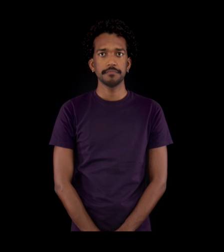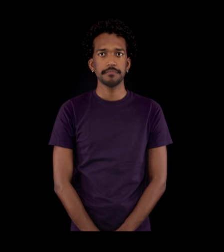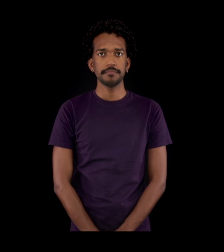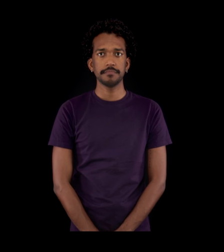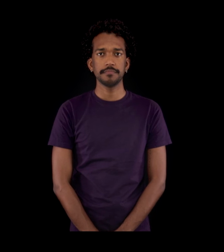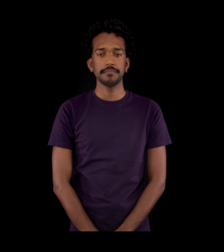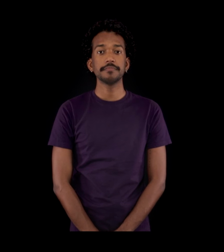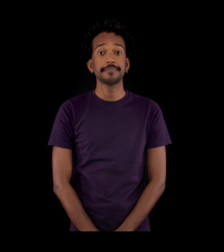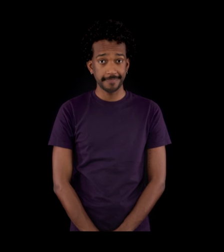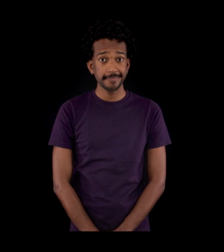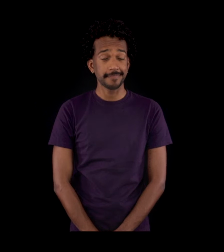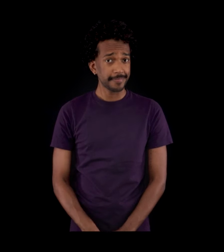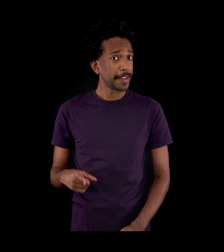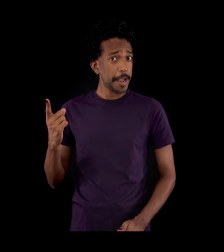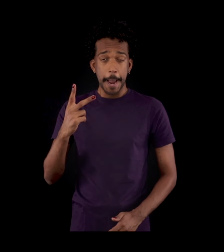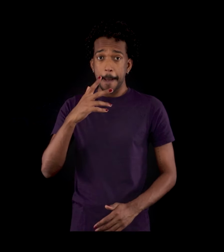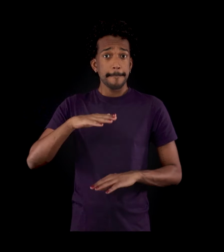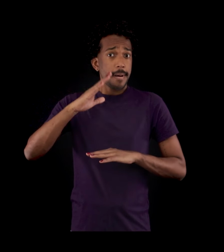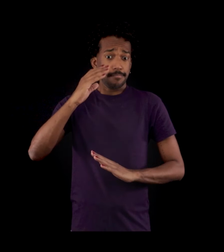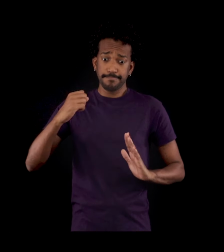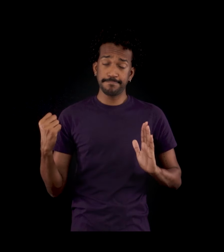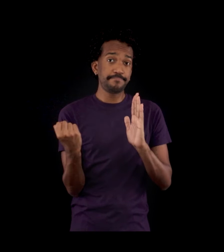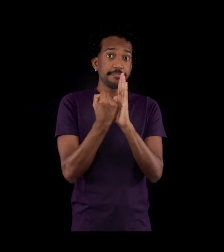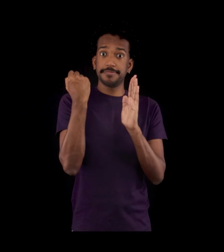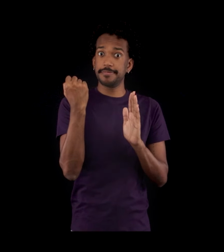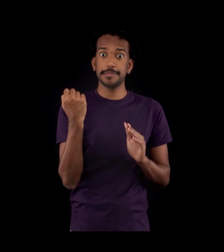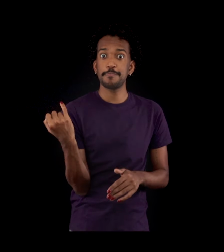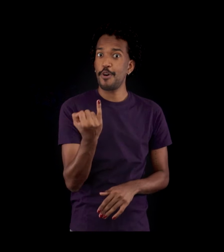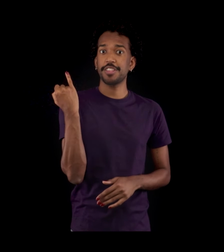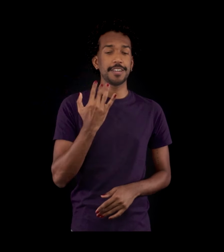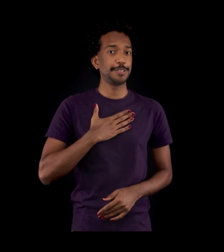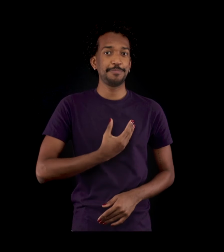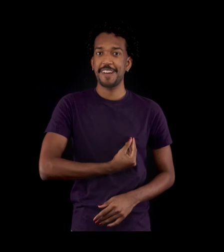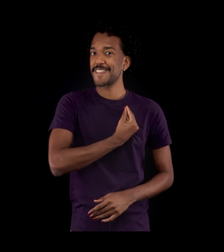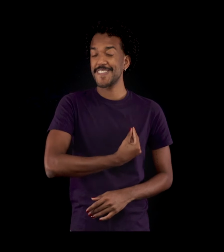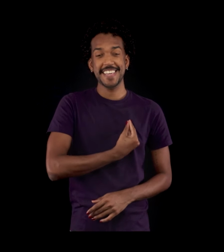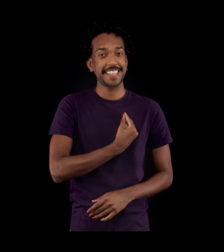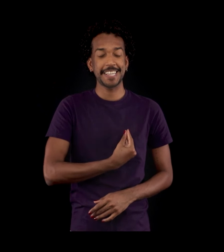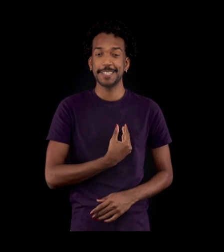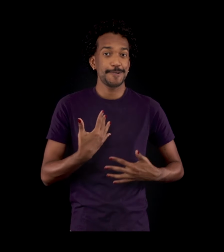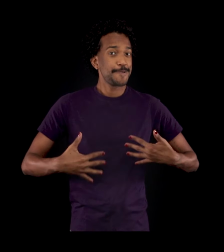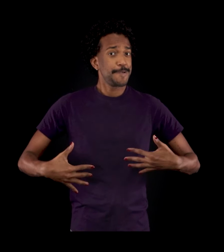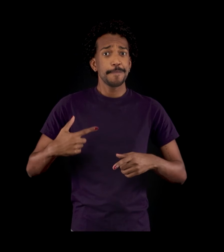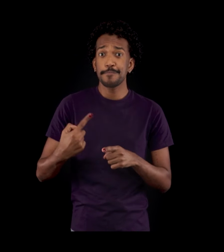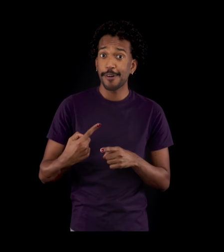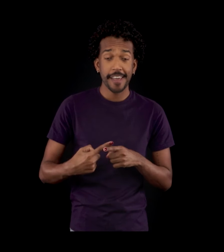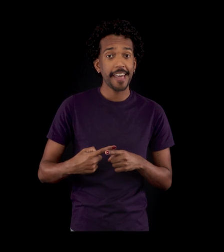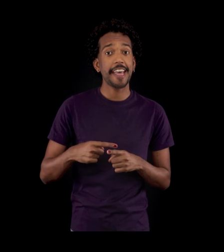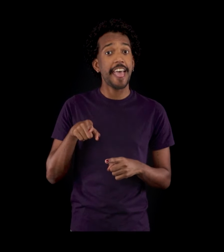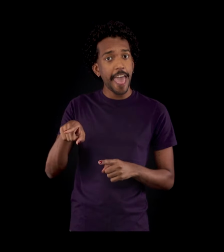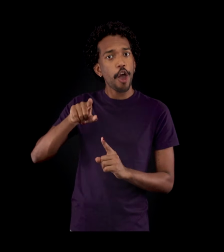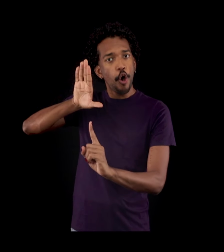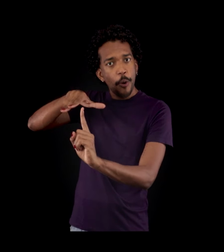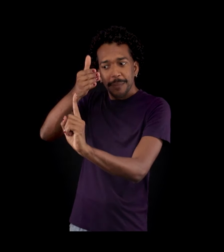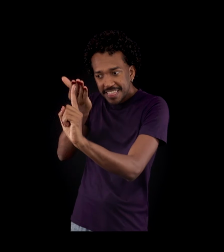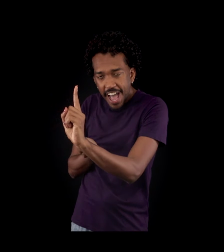Acho que foi um dos momentos mais significativos da minha vida porque era uma homenagem à minha avó –